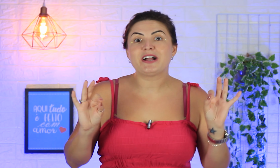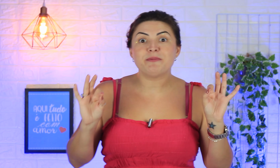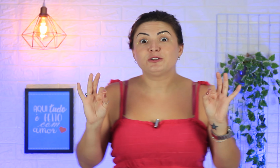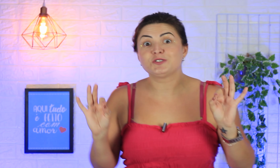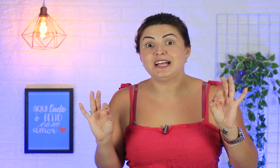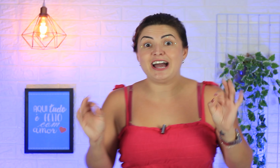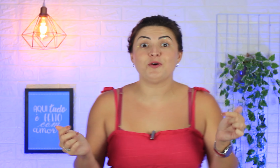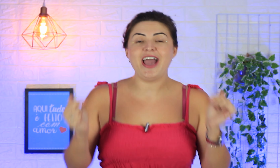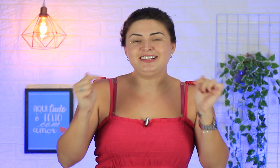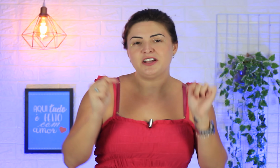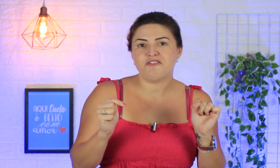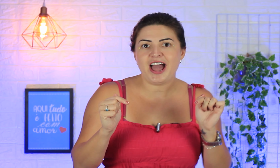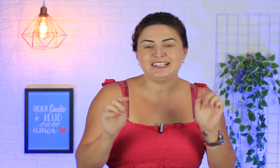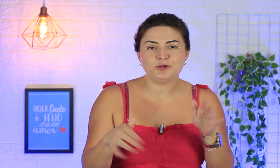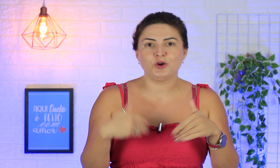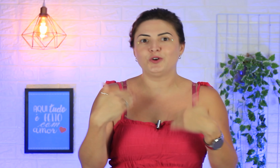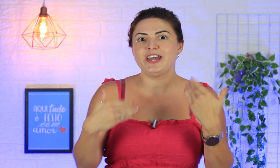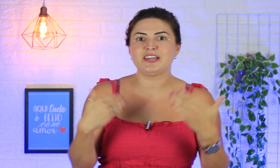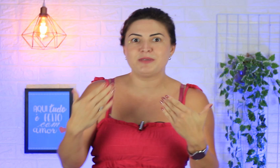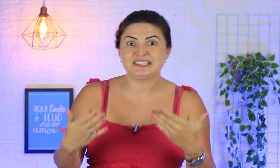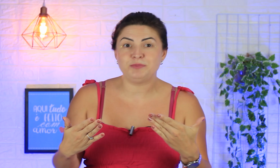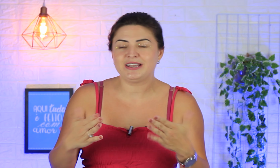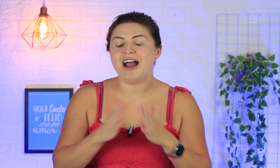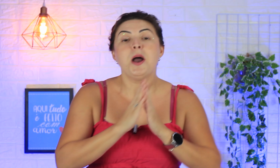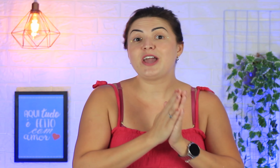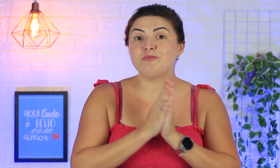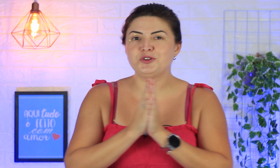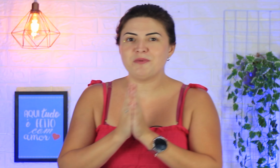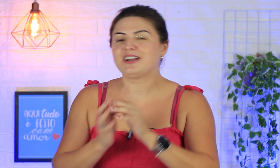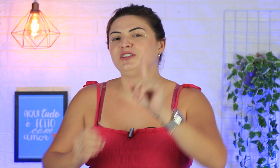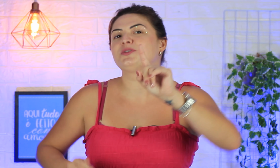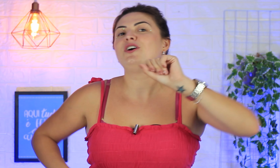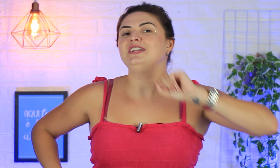pagamento do salário essa frase eu coloquei aqui para te explicar porque é muito bacana porque olha